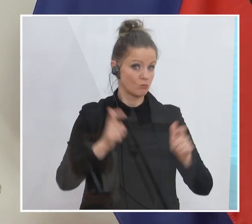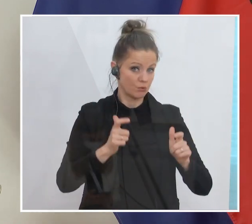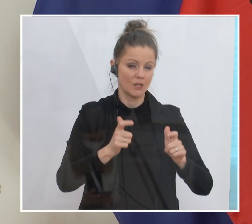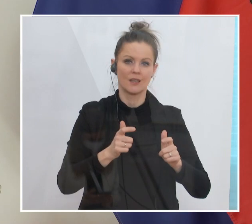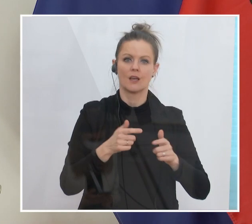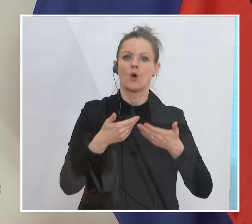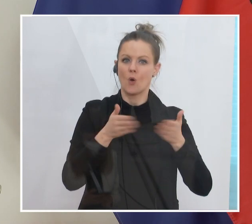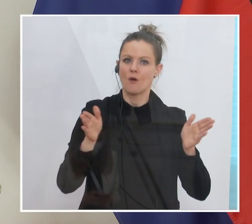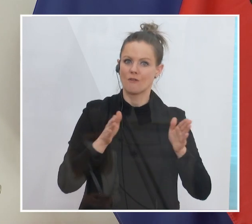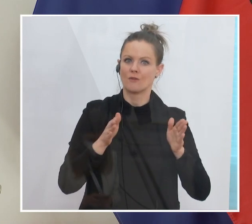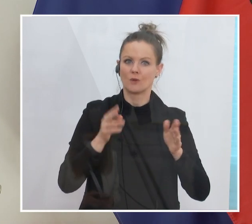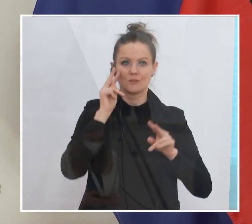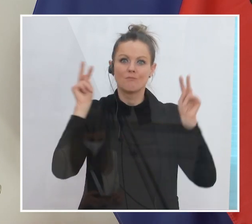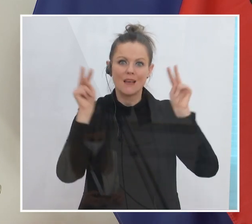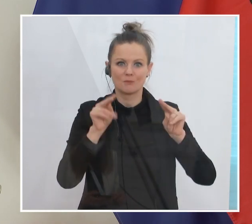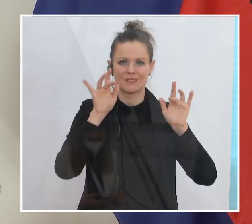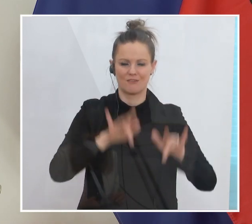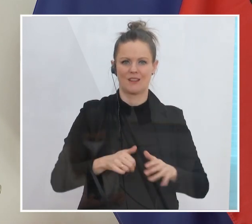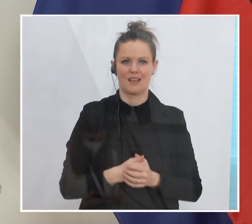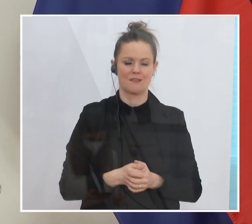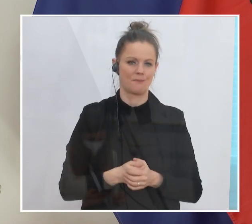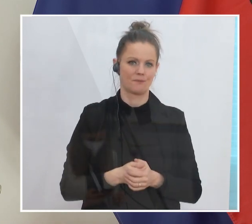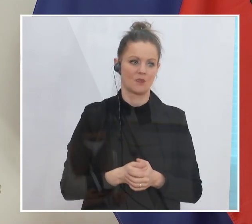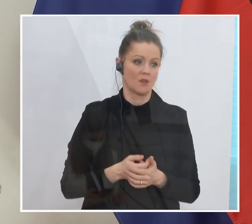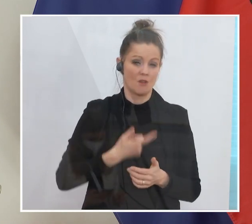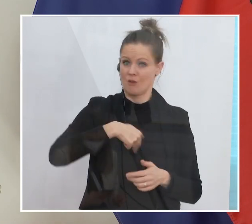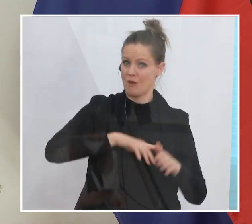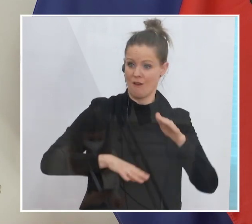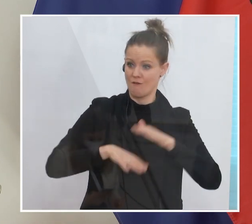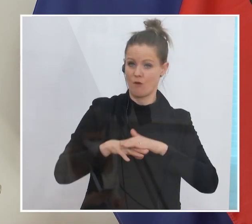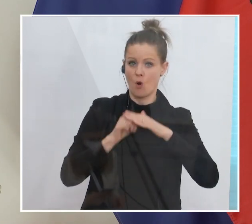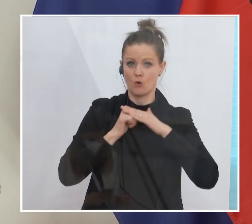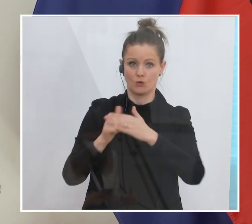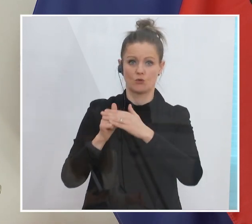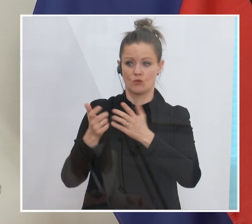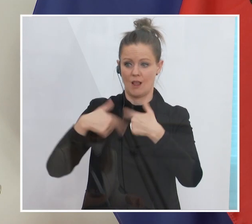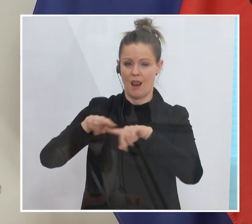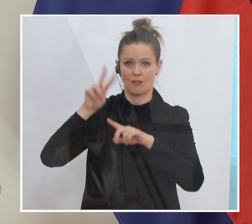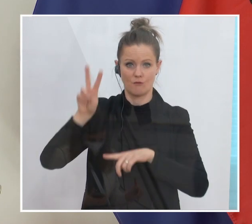Öffnungsperspektiven gibt. Von meiner Seite gibt’s vollste Unterstützung fürs Land Vorarlberg. Hier